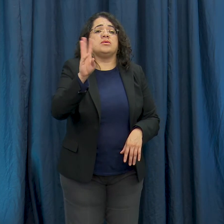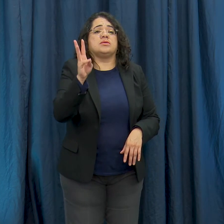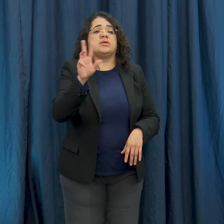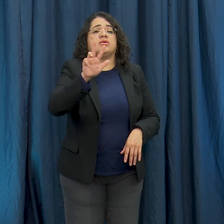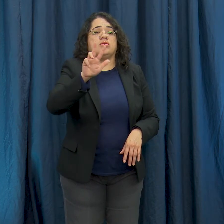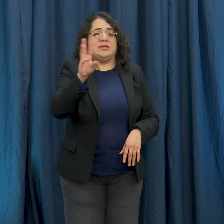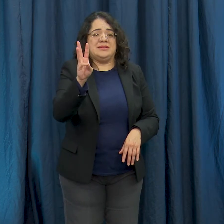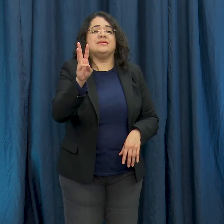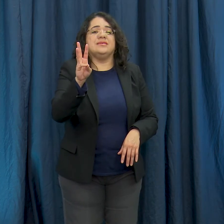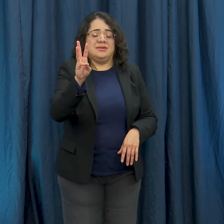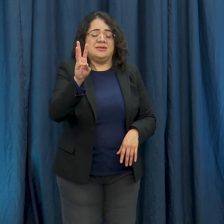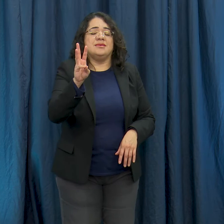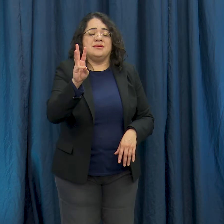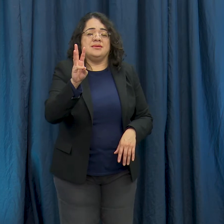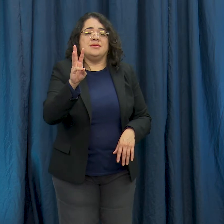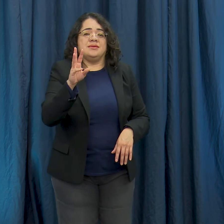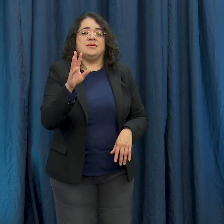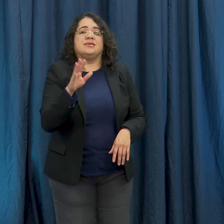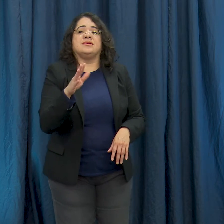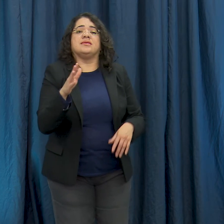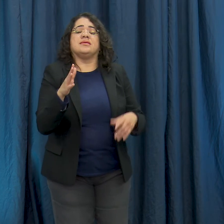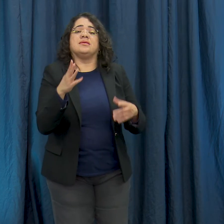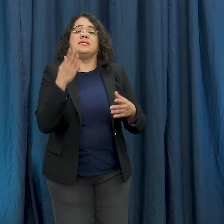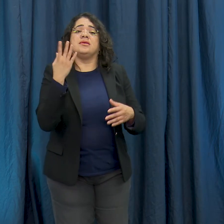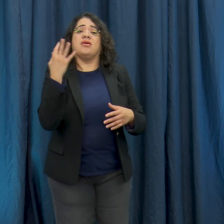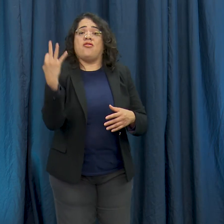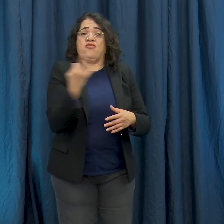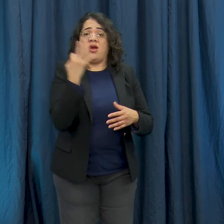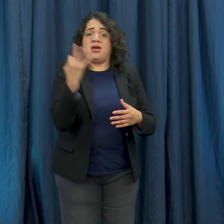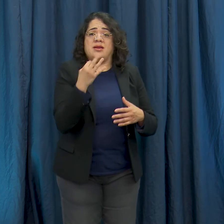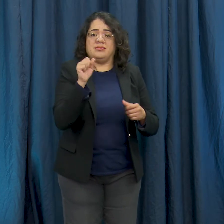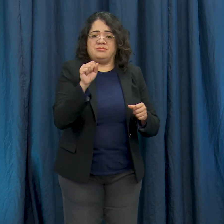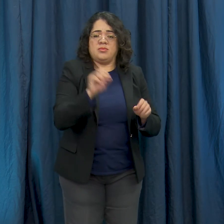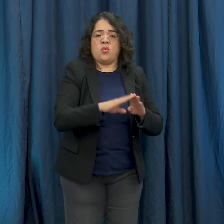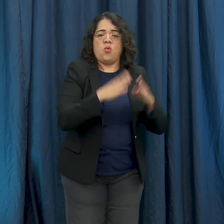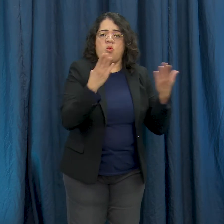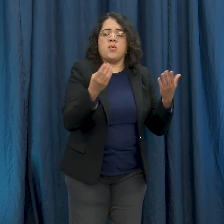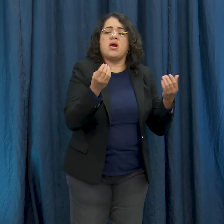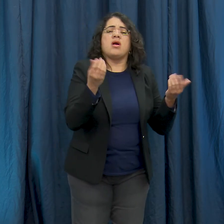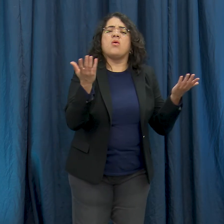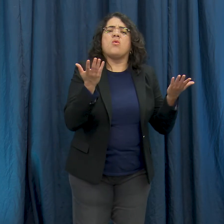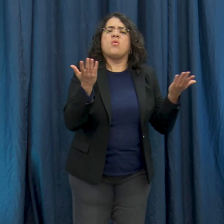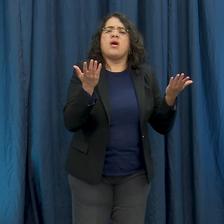additionals abri eran el viernes solo para servicio de recogida entrega en la